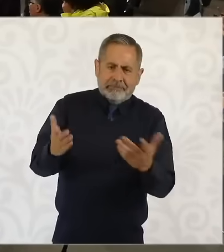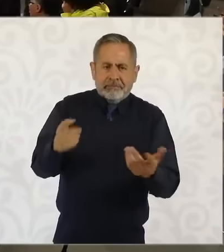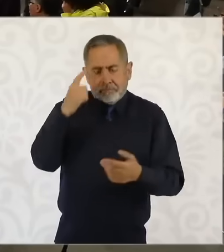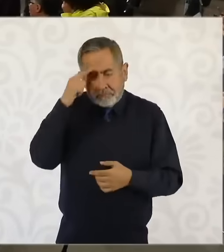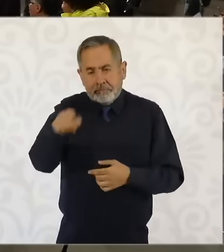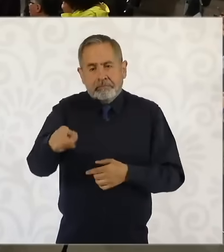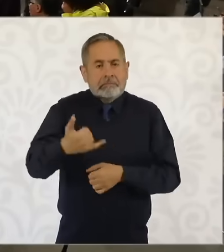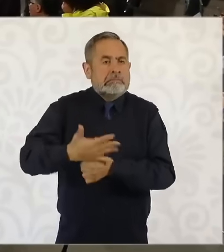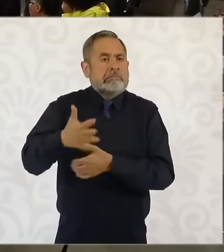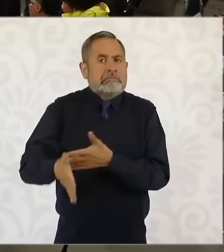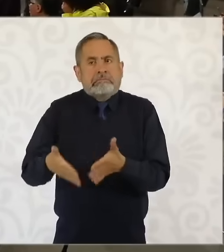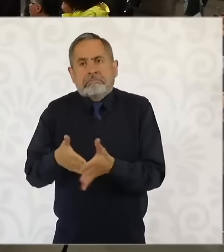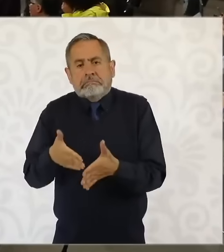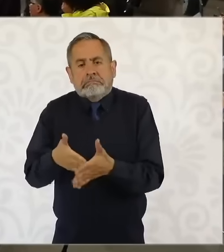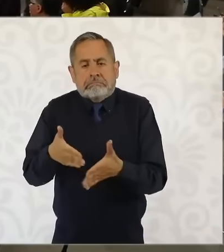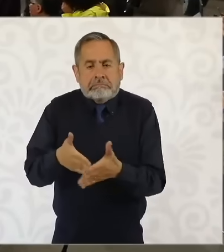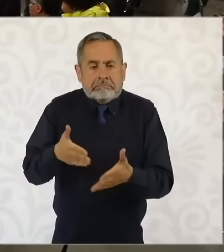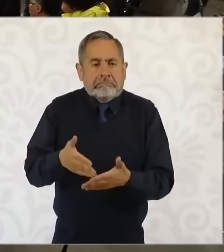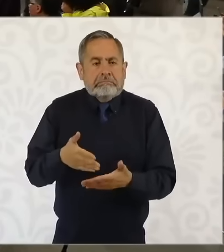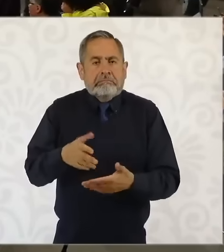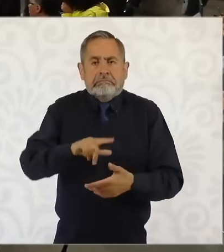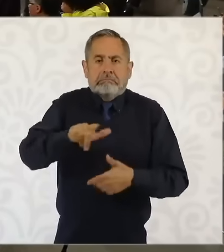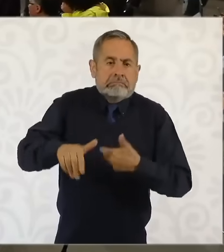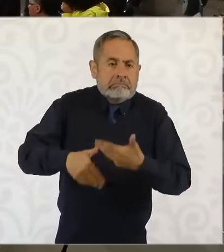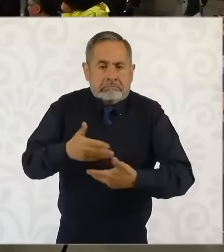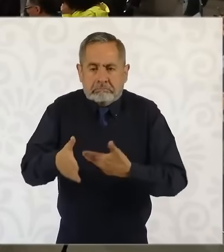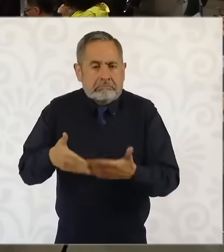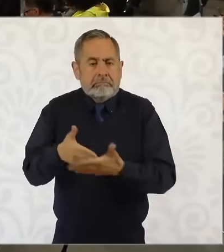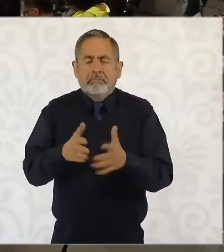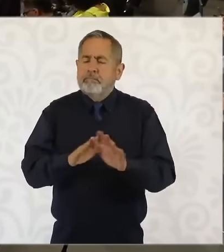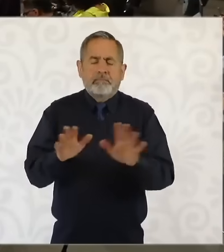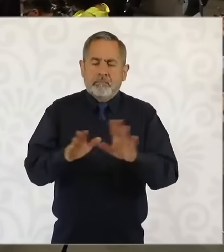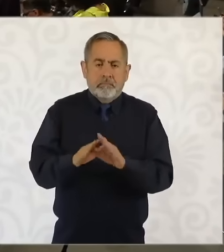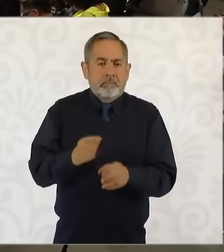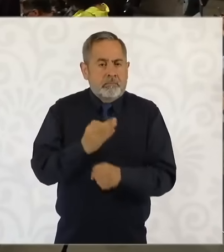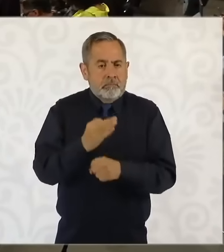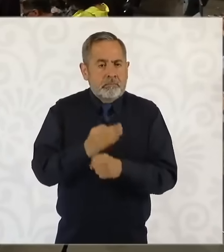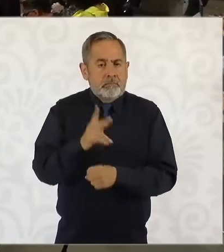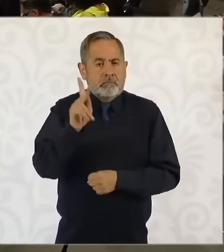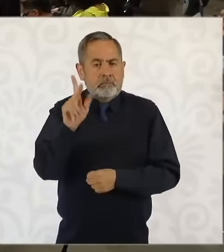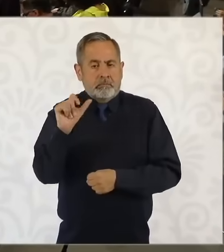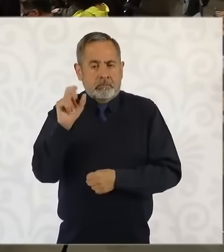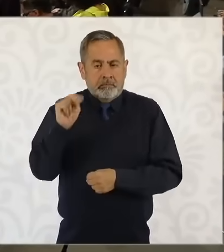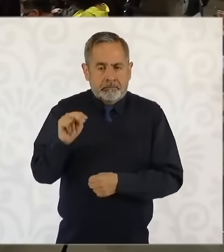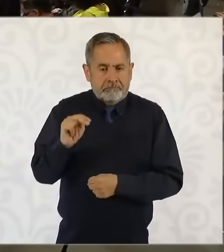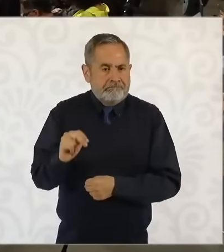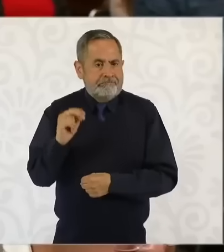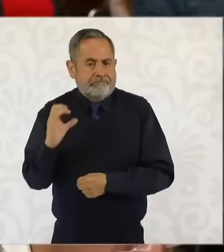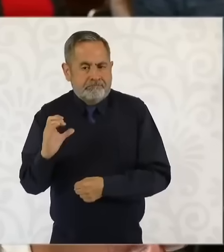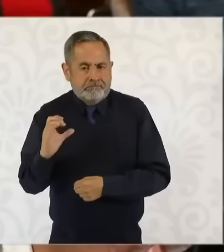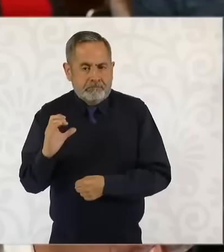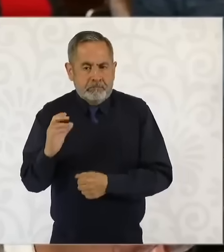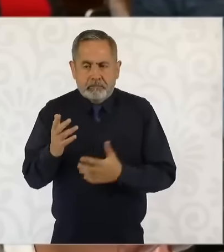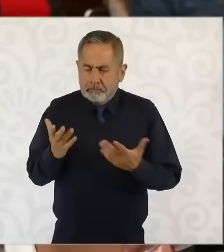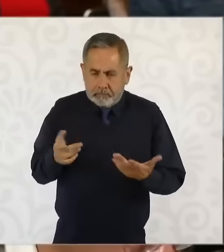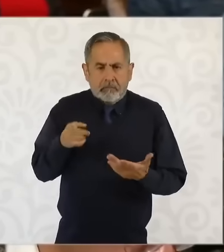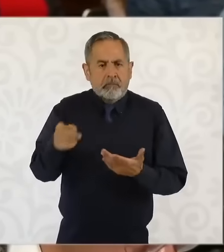obstaculizando estas reformas ahora que tenemos el plan C eh pues ya es momento de combatir el lavado